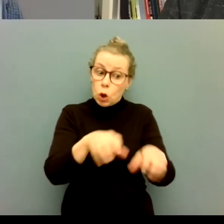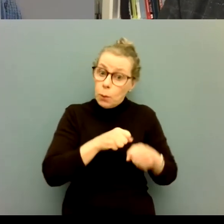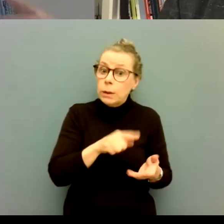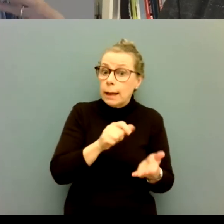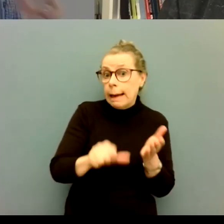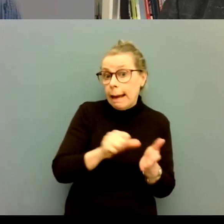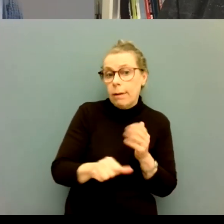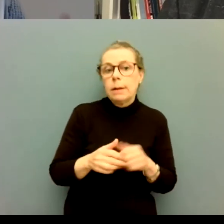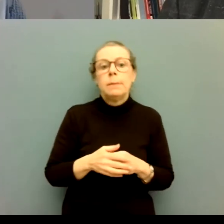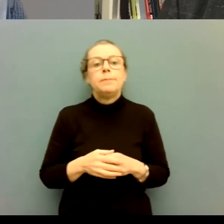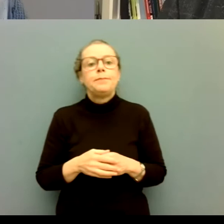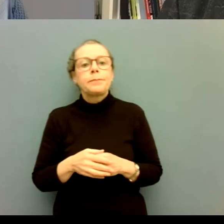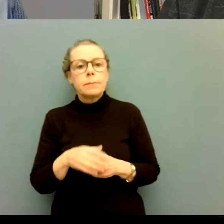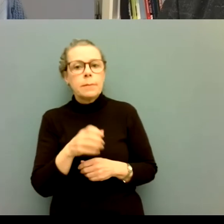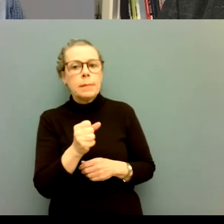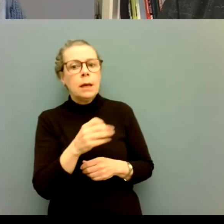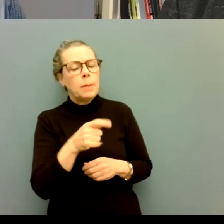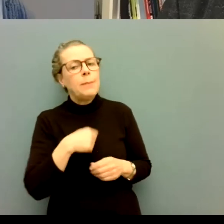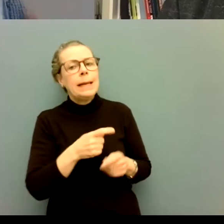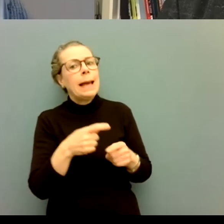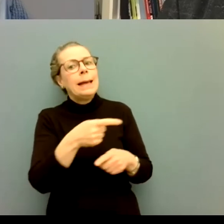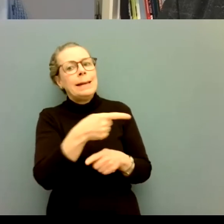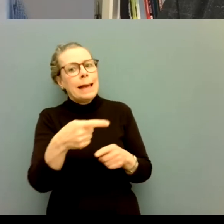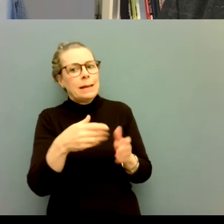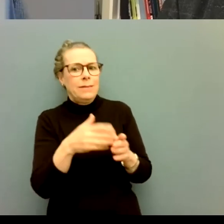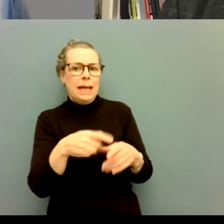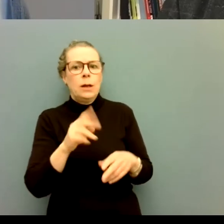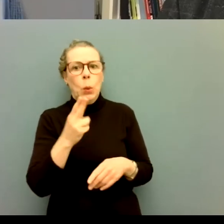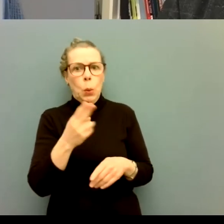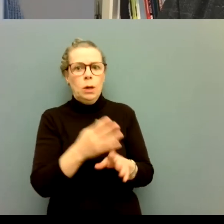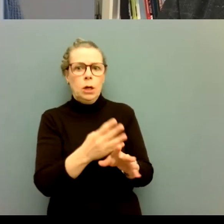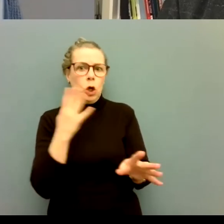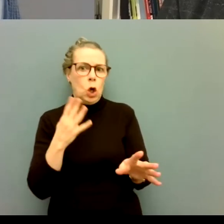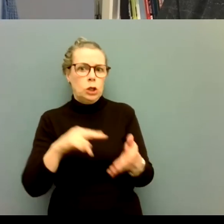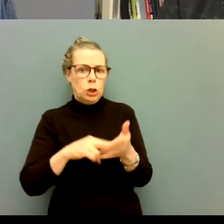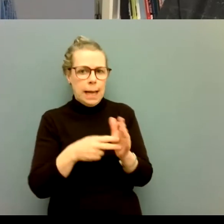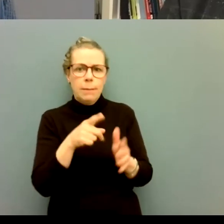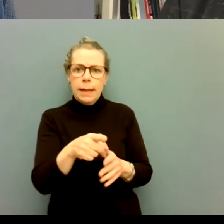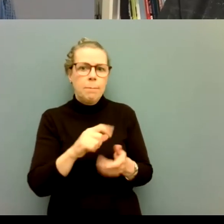Negativa till det nuvarande kösystemet som möjliggör det här?